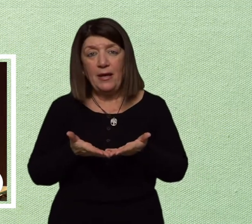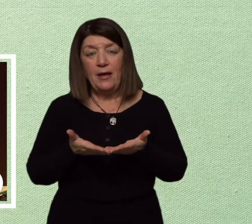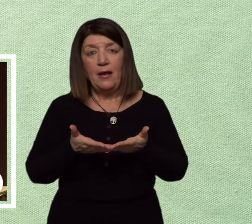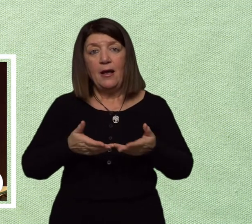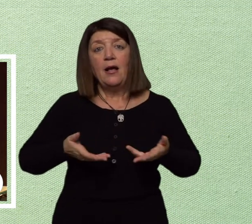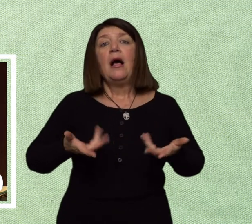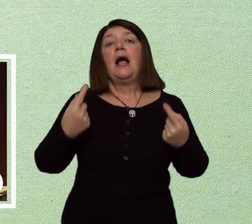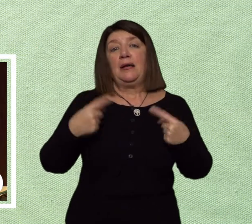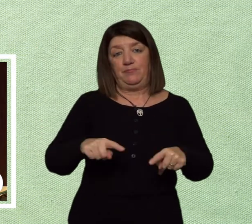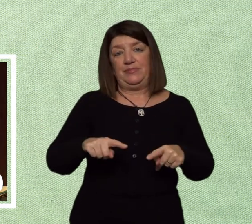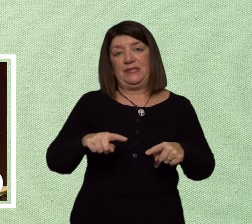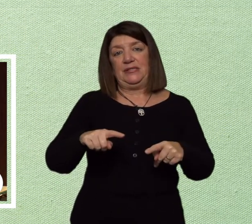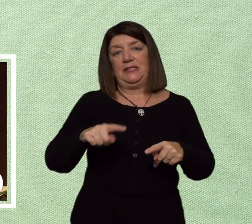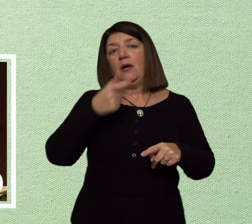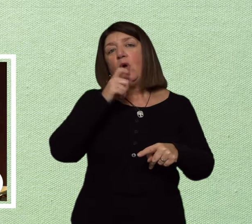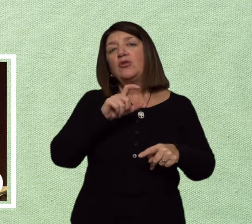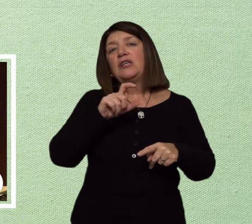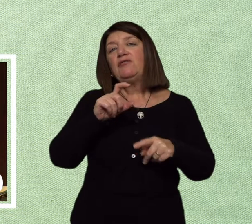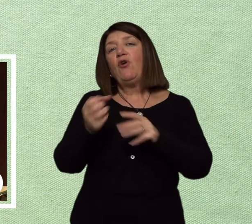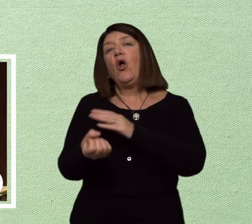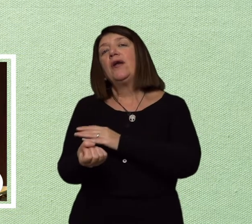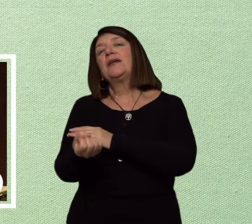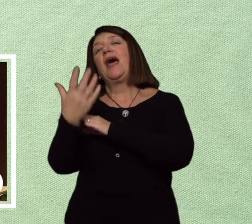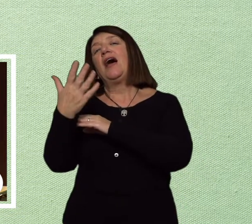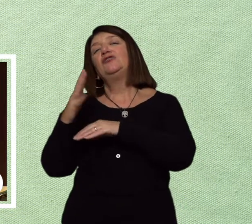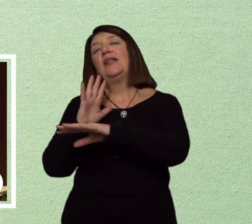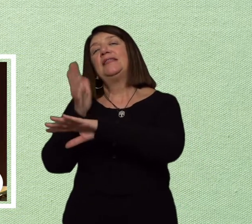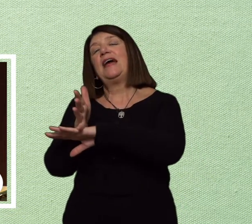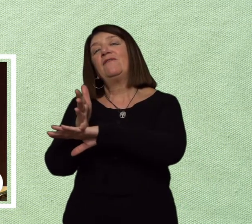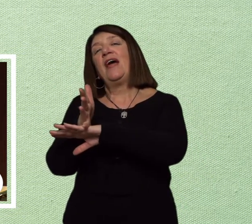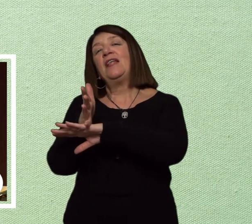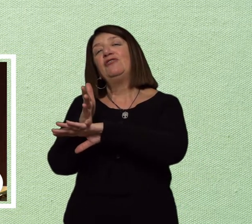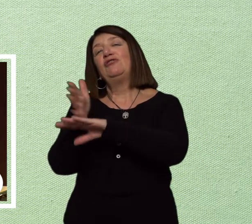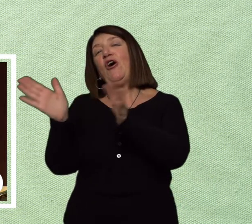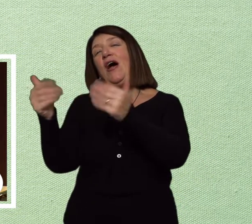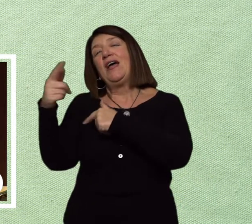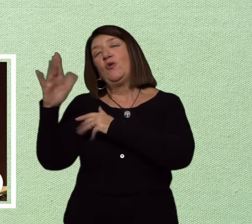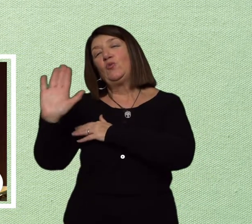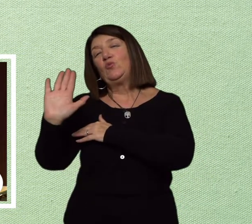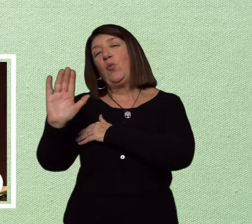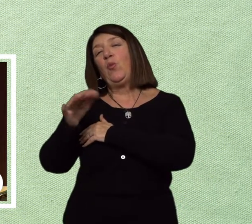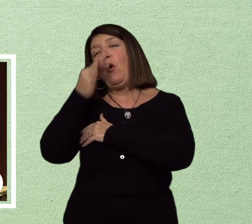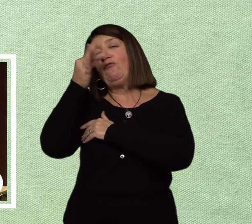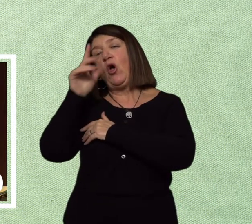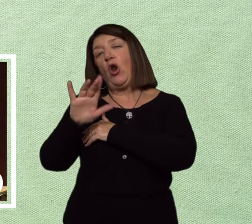il Fior di loto. Come si inserisce il Fior di loto nel territorio? Ci sono state delle collaborazioni?